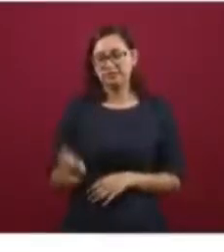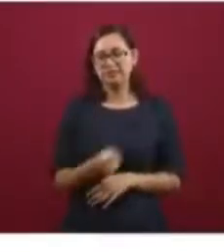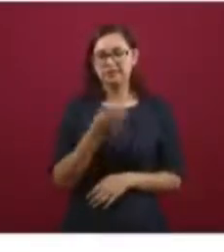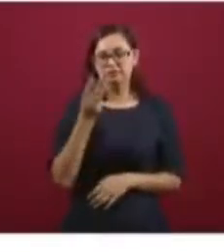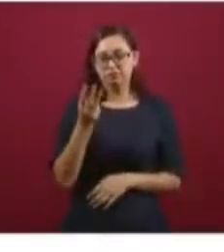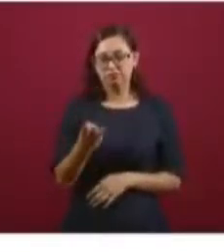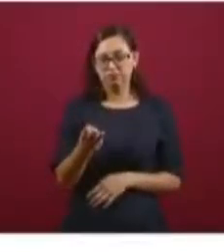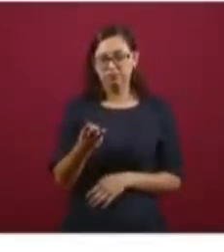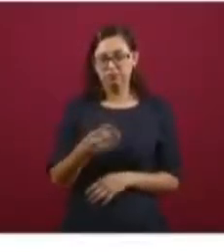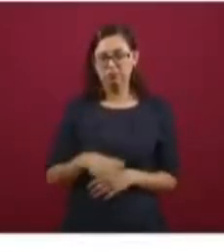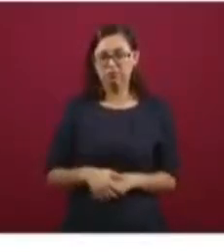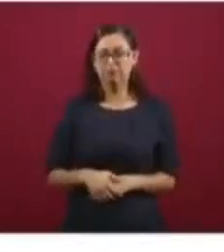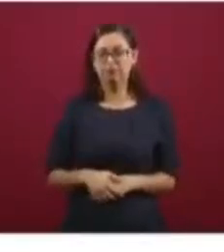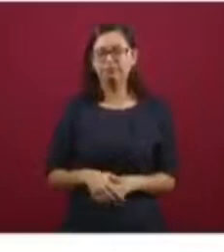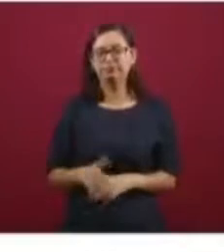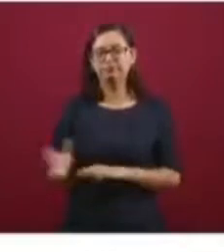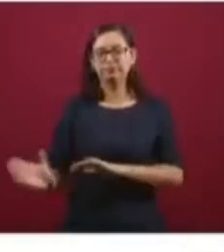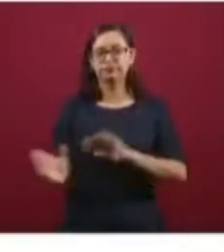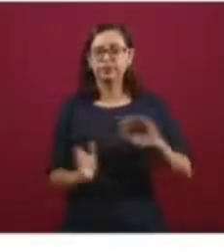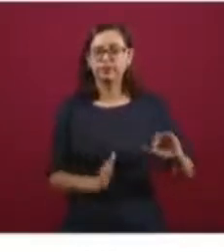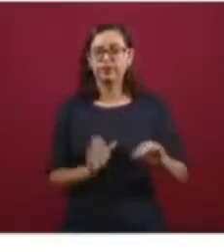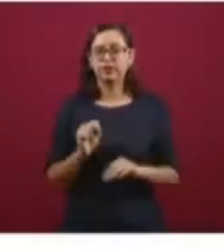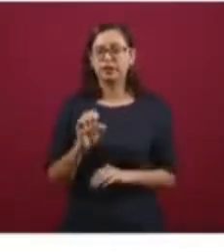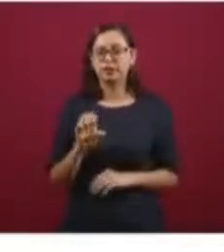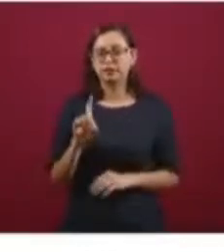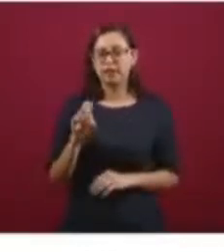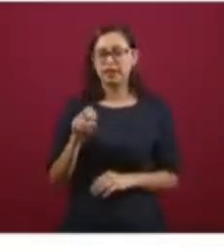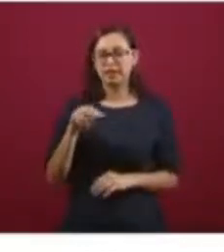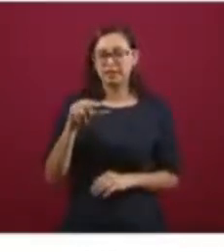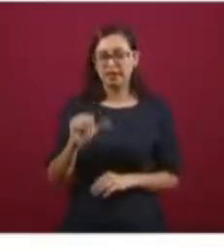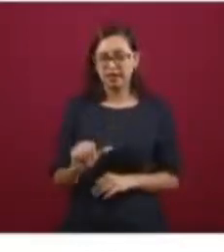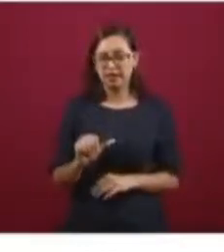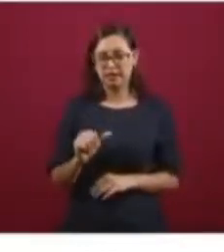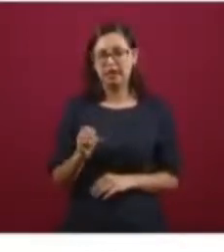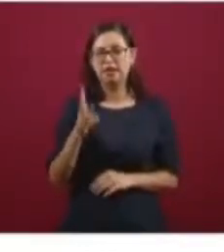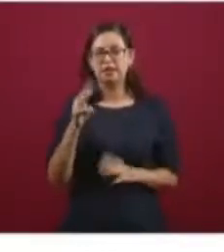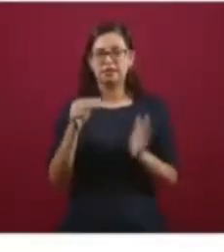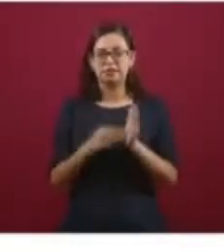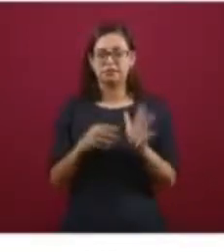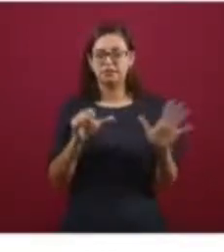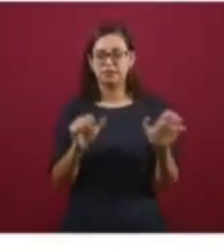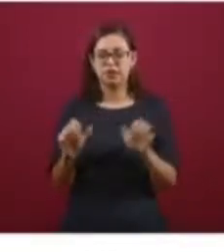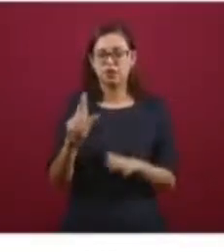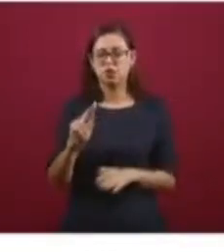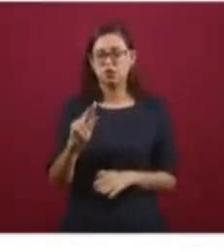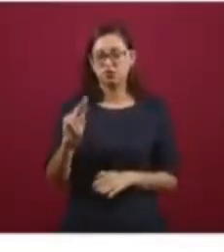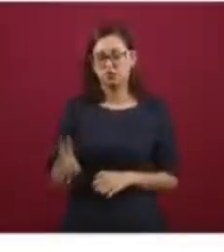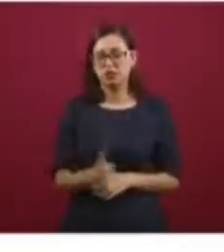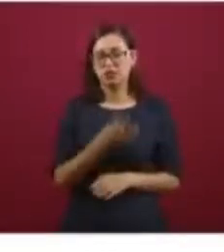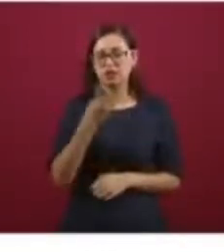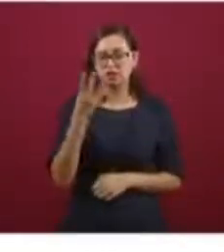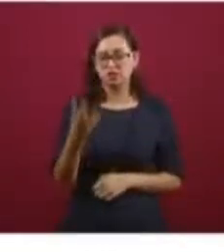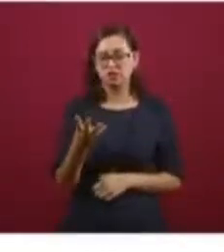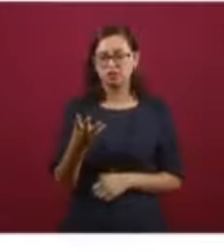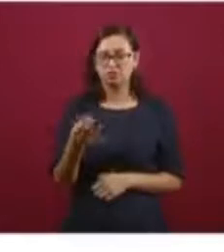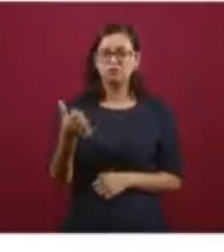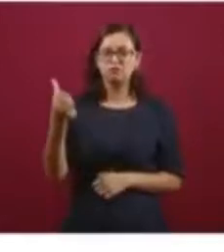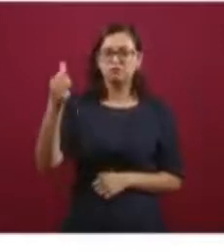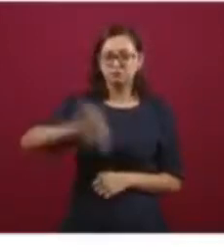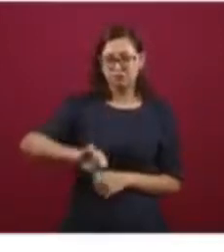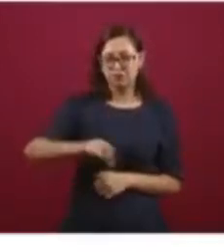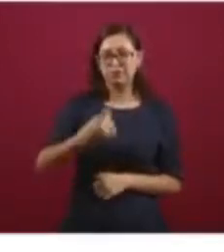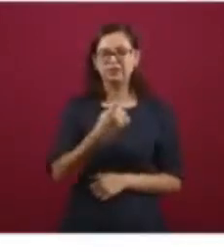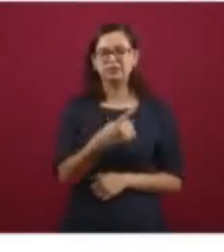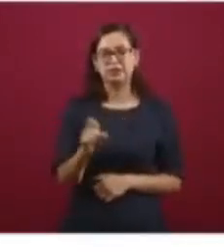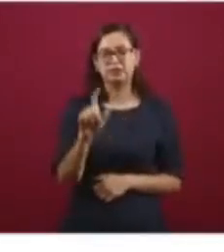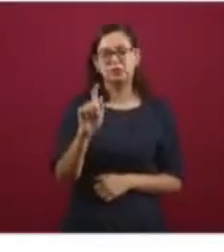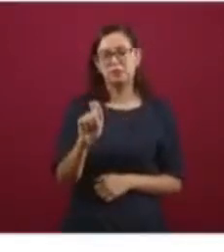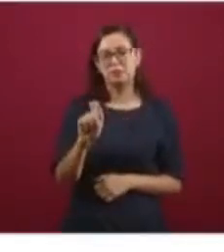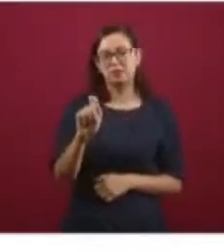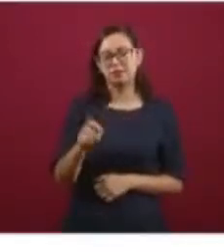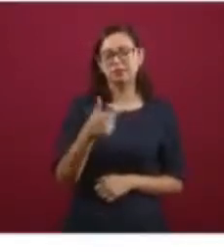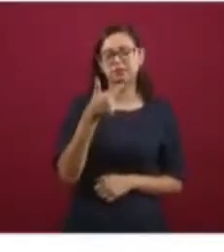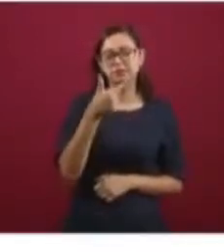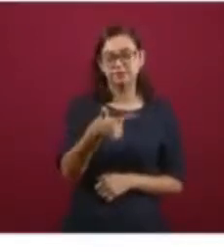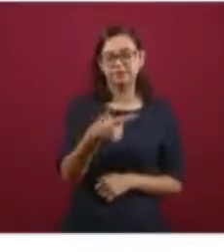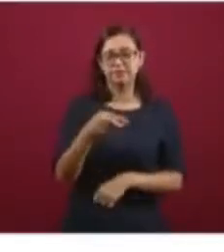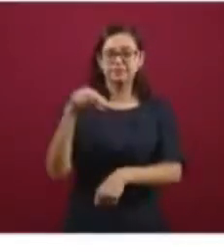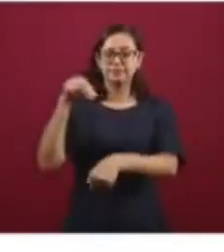el caso de Sedena vemos cómo el examen físico de tres mil 684 no lo aprobaron 127; el médico